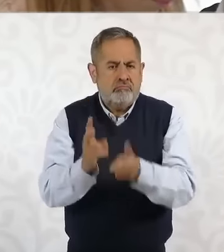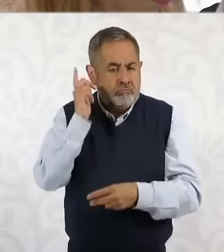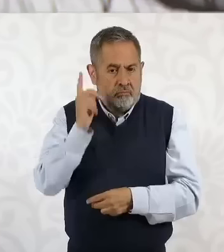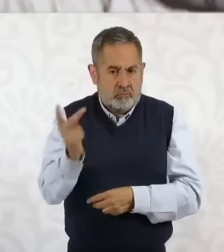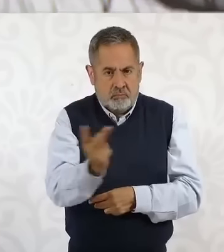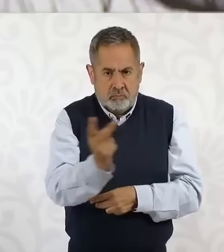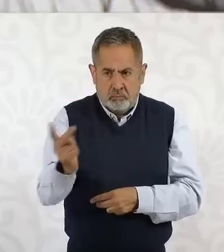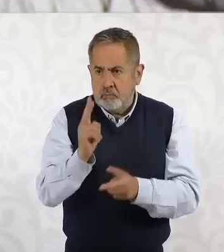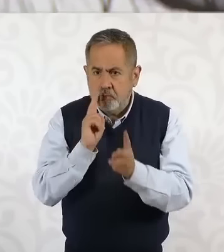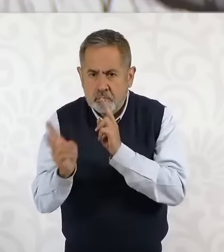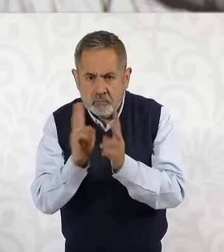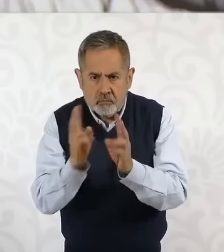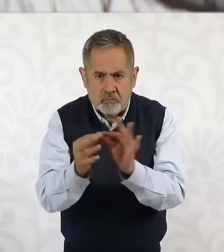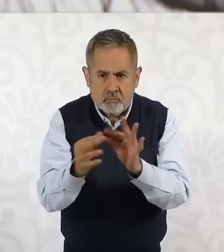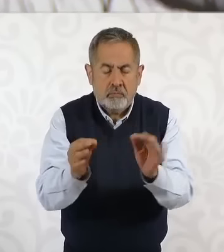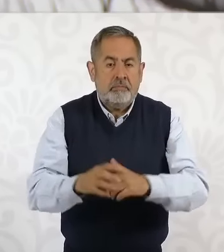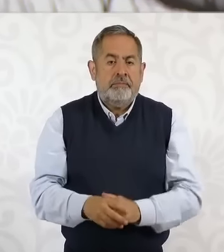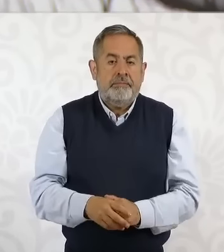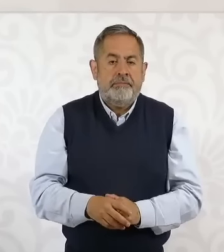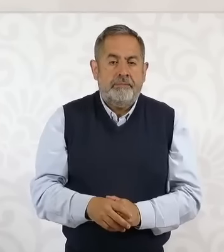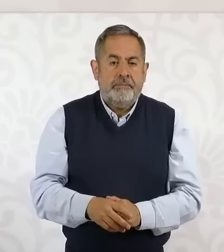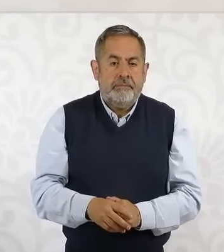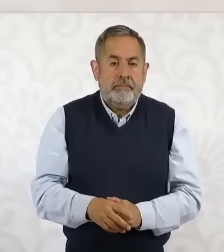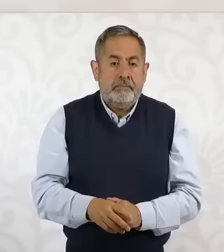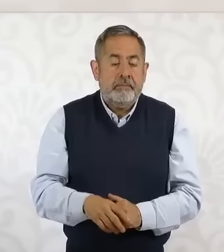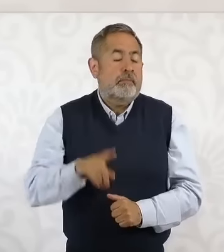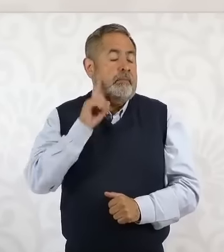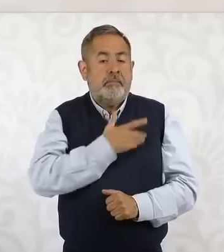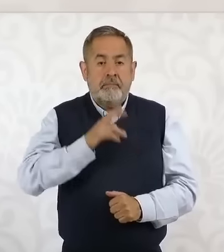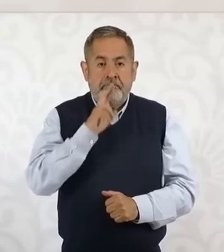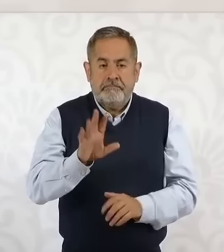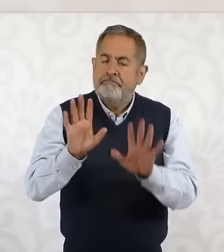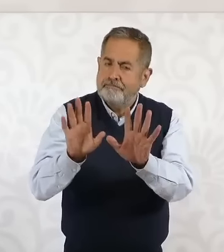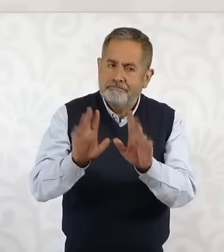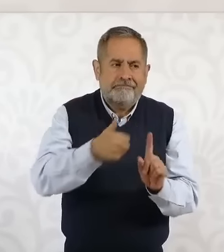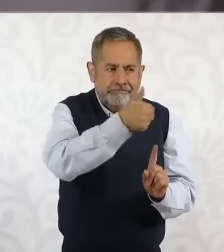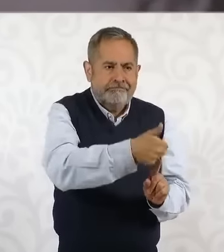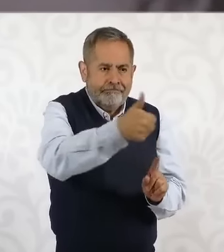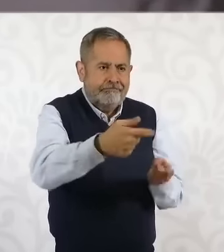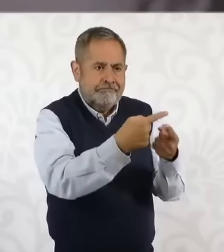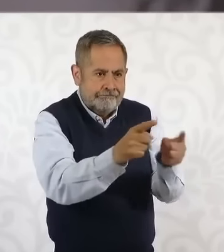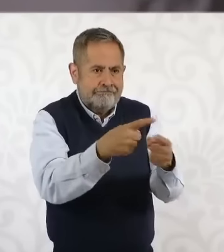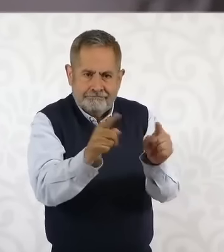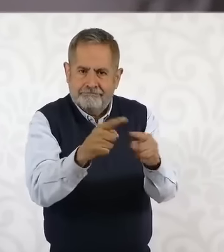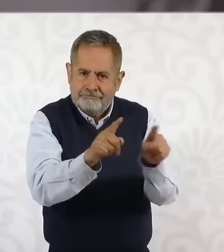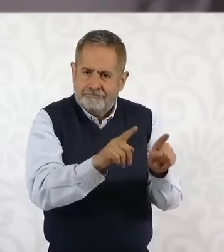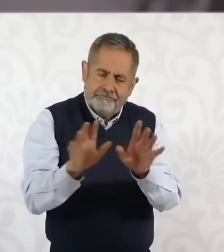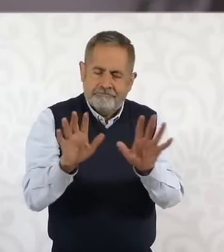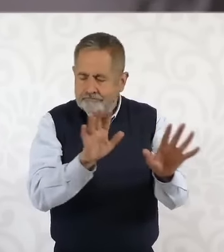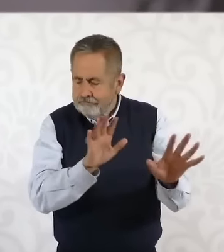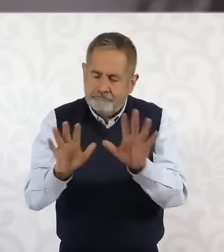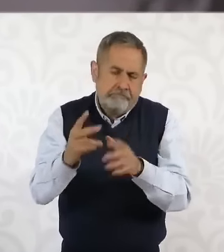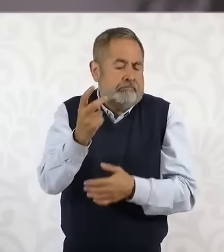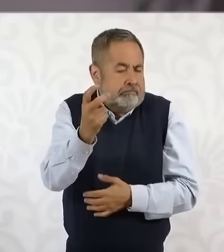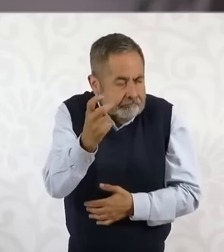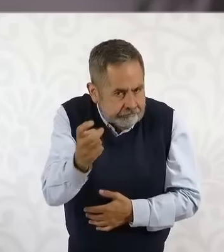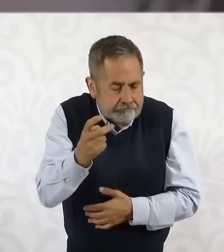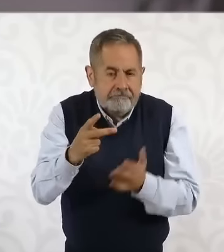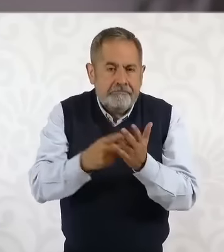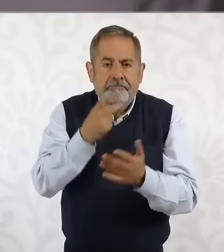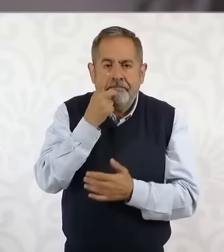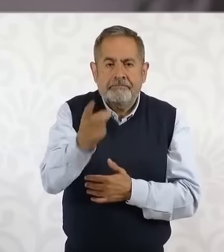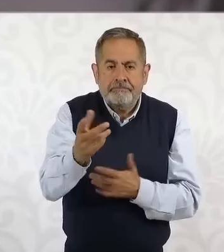un diálogo. Pero también ellos tienen cada uno visión. Entonces, por eso, repito, eh